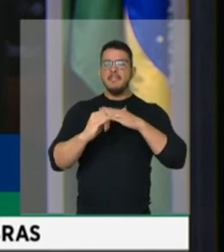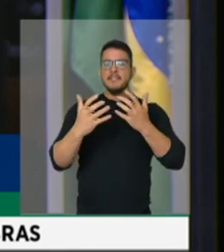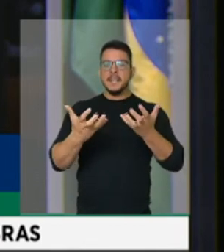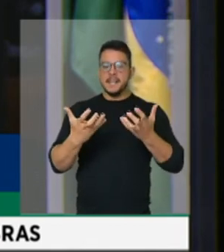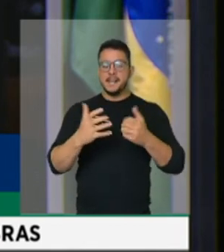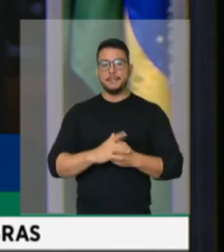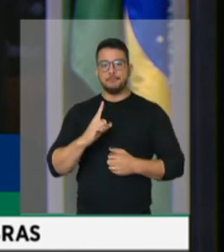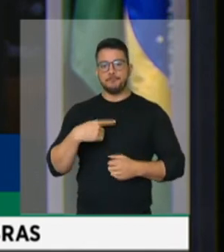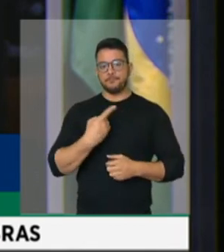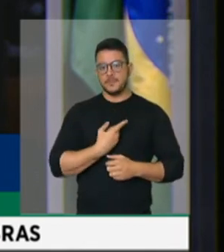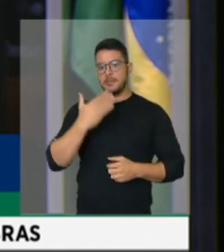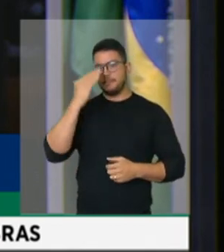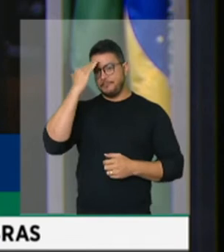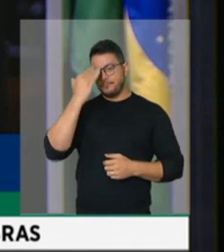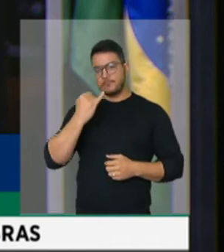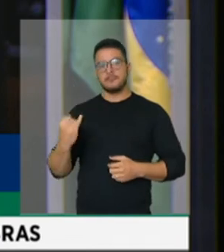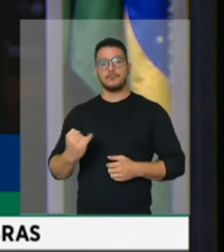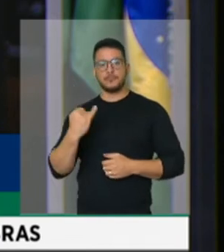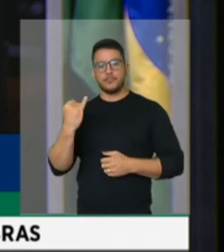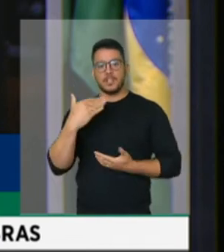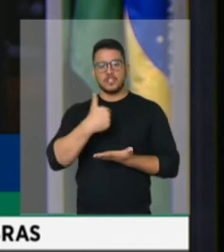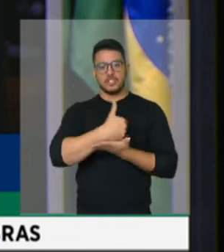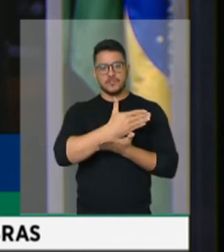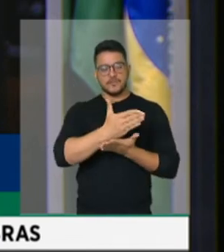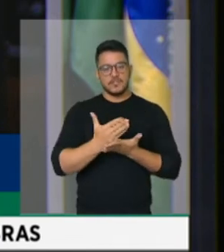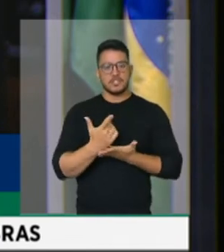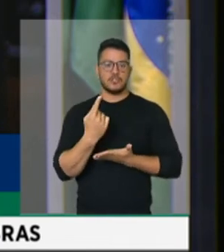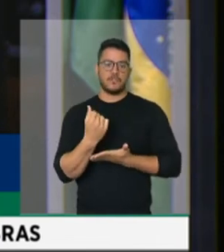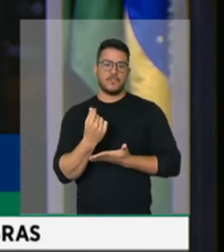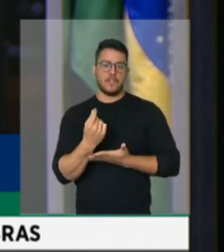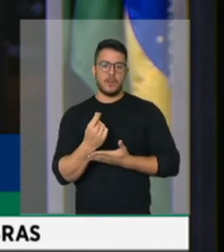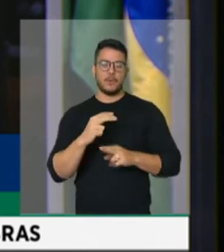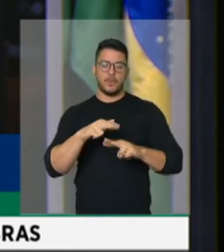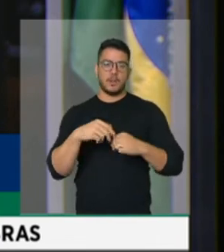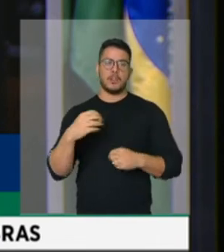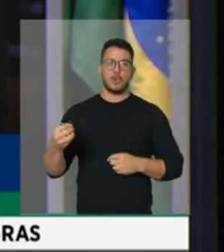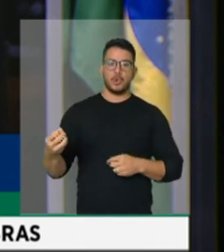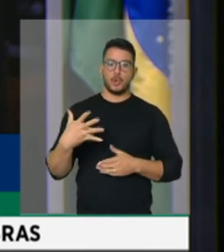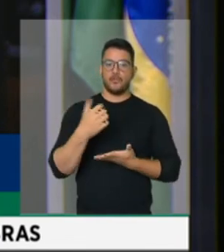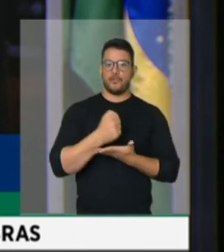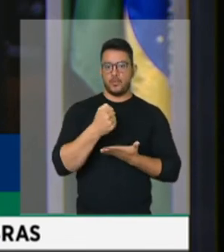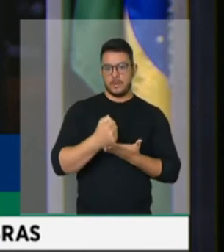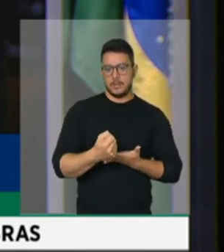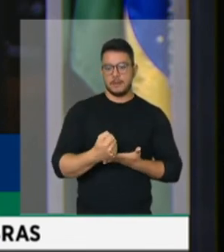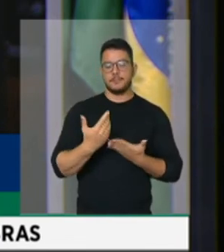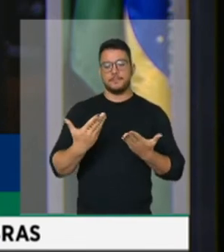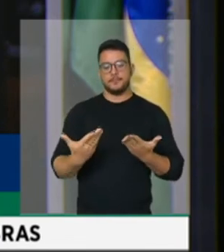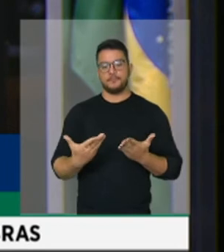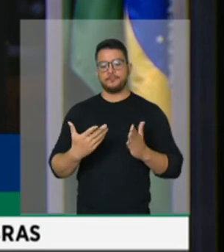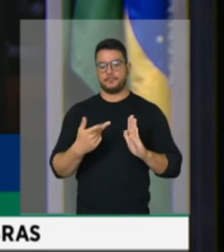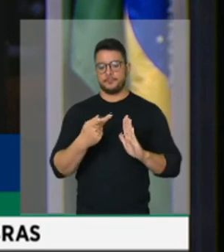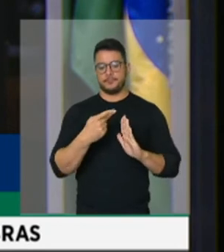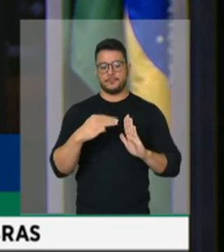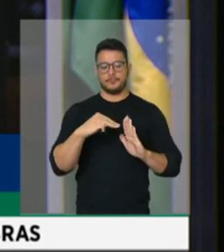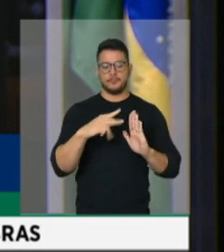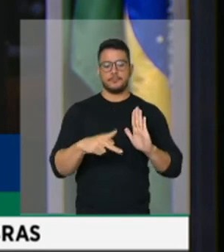POSSIBILITARÁA CONSOLIDAÇÃO DE PREMISSAS PARA UM MERCADO MAIS COMPETITIVO E PARA AUMENTO DA LIBERDADE DE ESCOLHA DO CONSUMIDOR DE